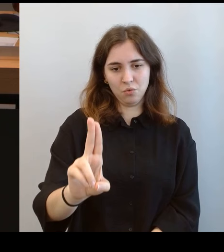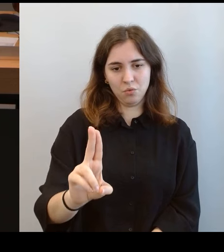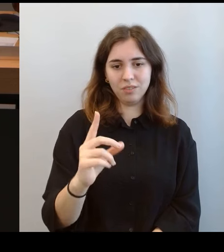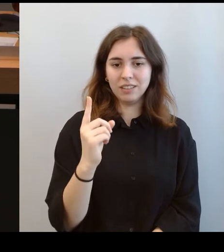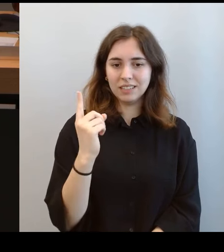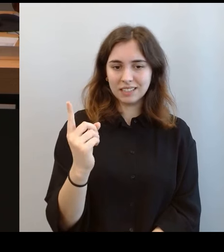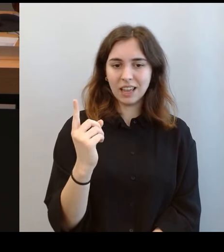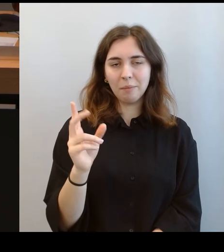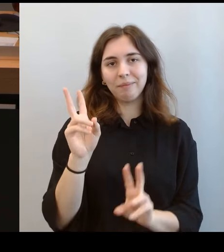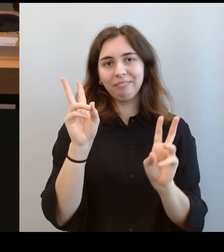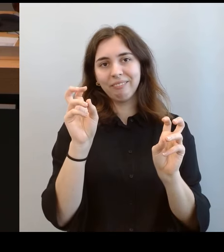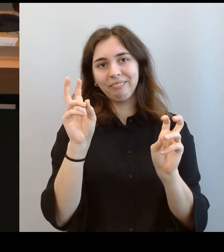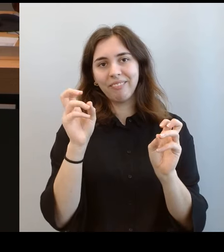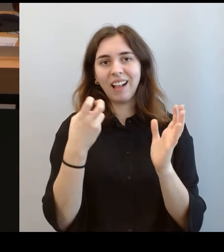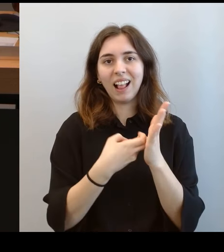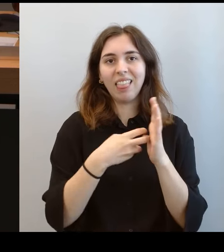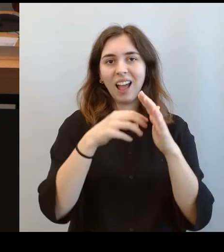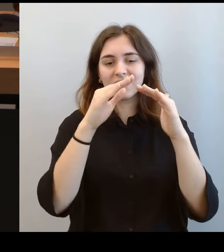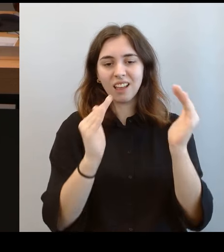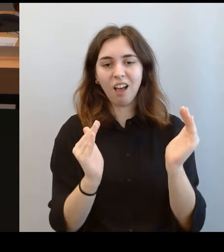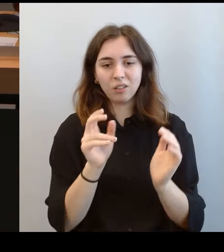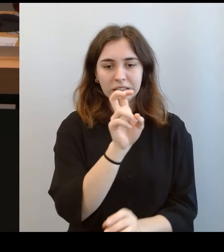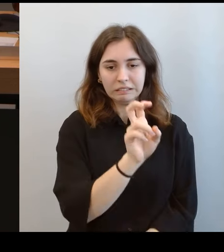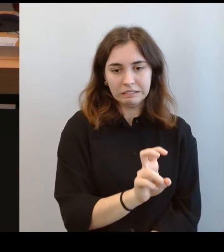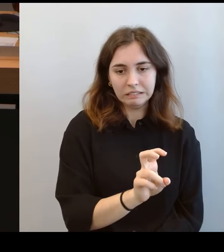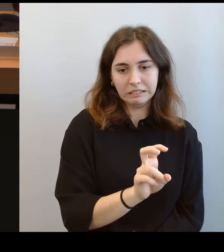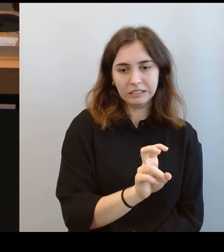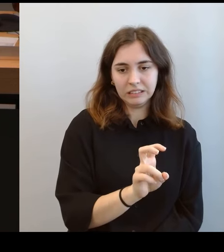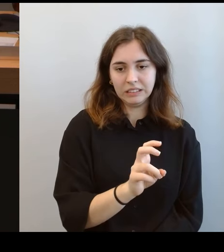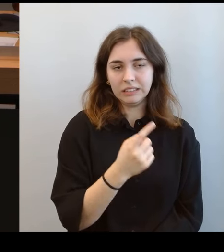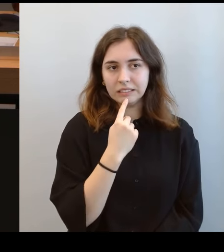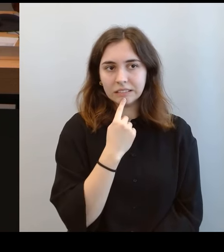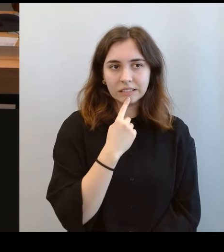ebenfalls sitzt, ist mal wieder den übrigen linken